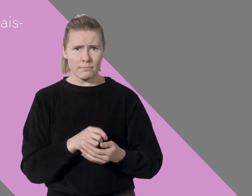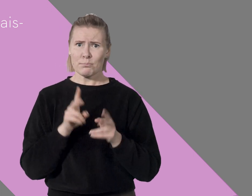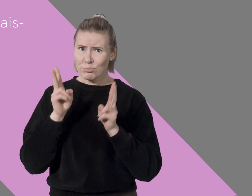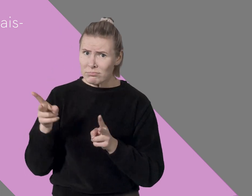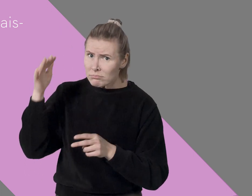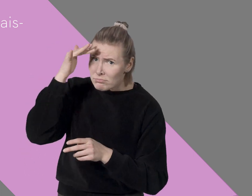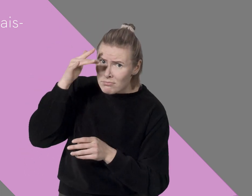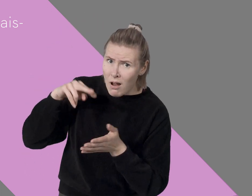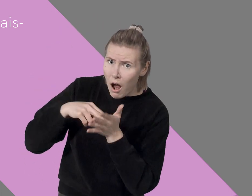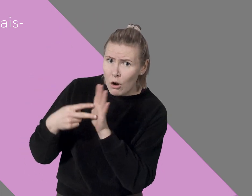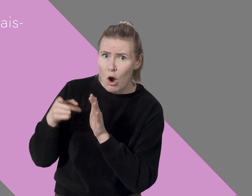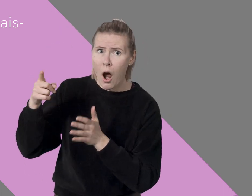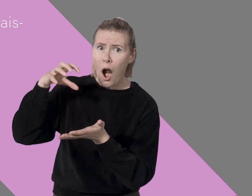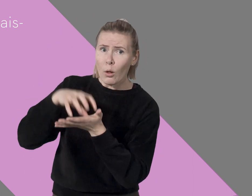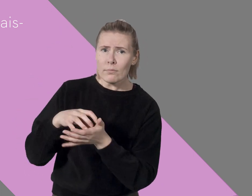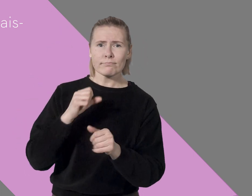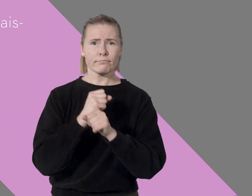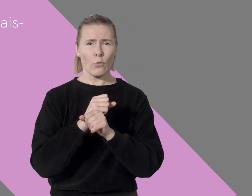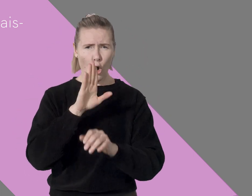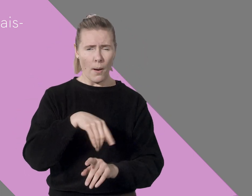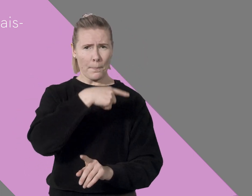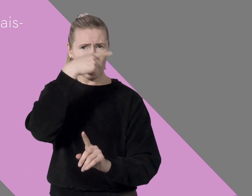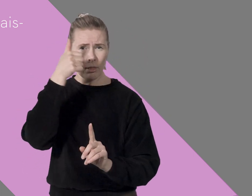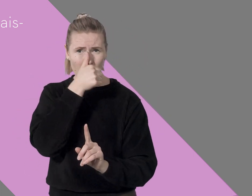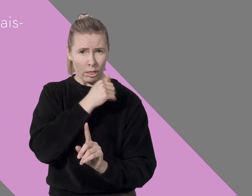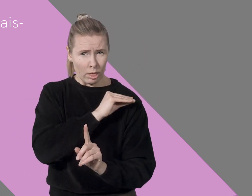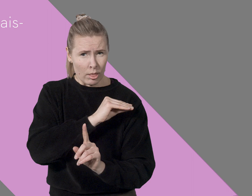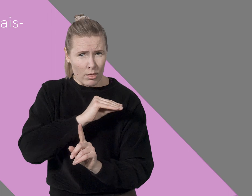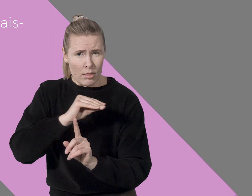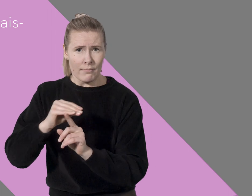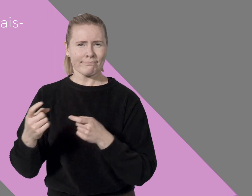ja aikooko hallitus tehdä pitkään viivästynyttä -